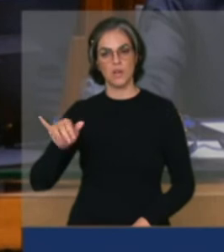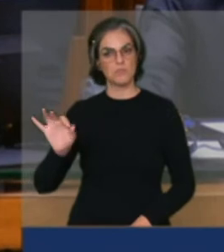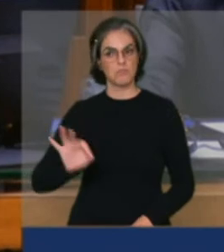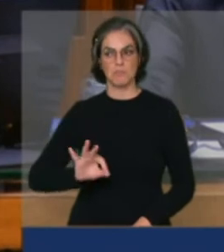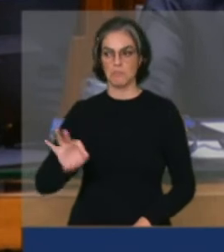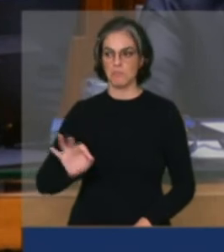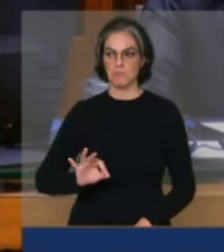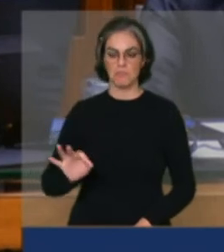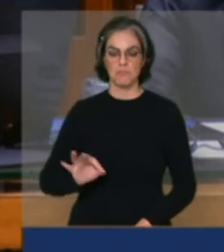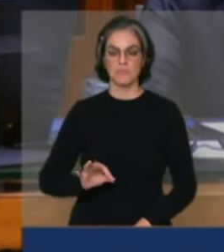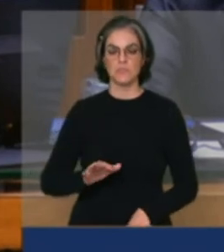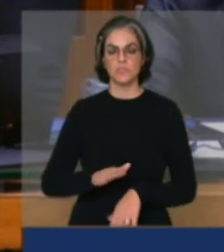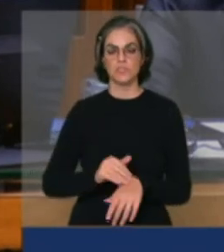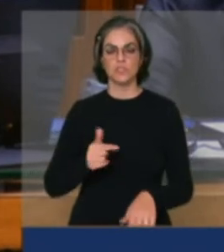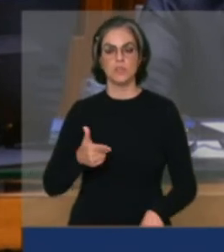NO SISTEMA. DA TRIBUNA,